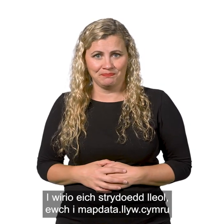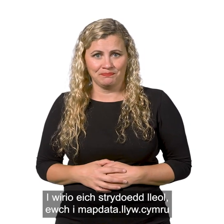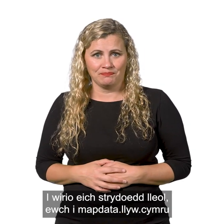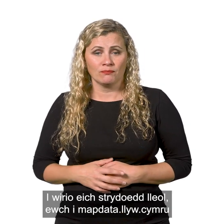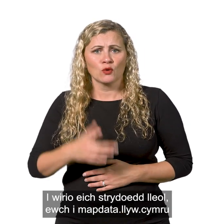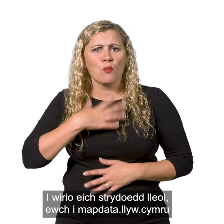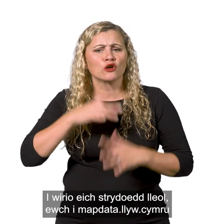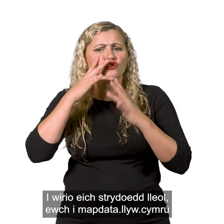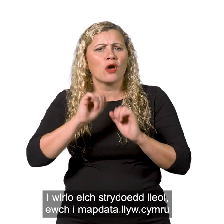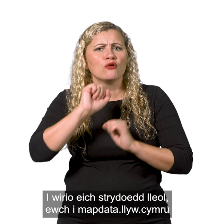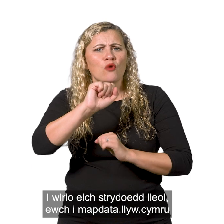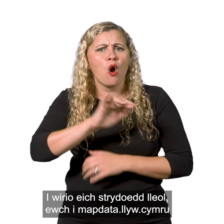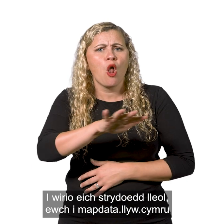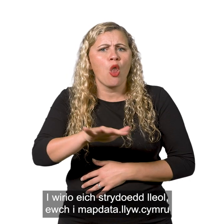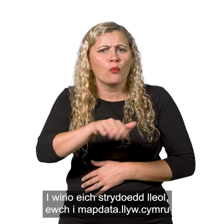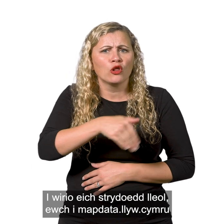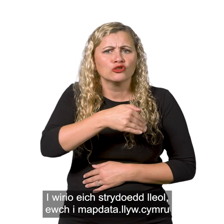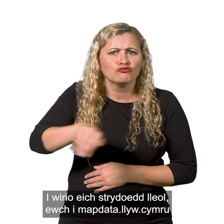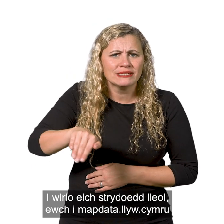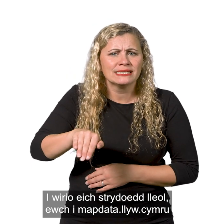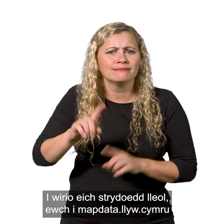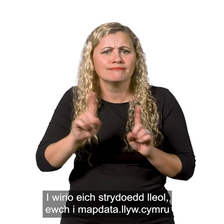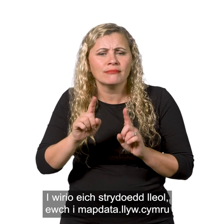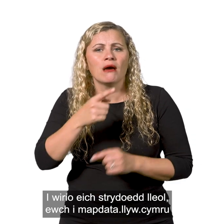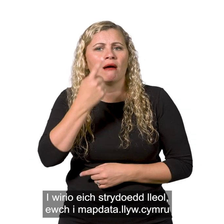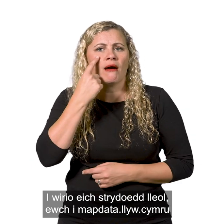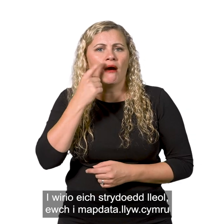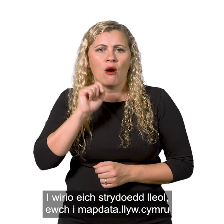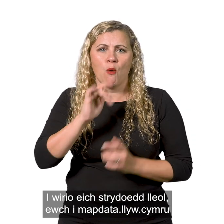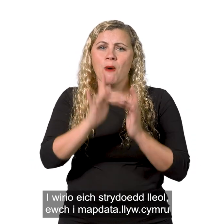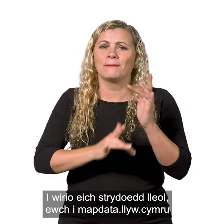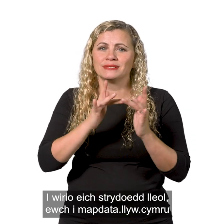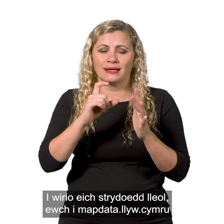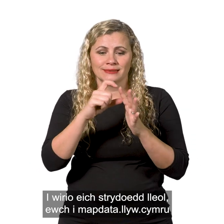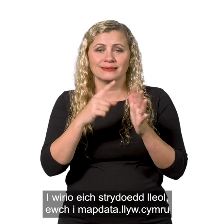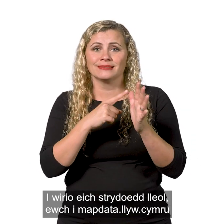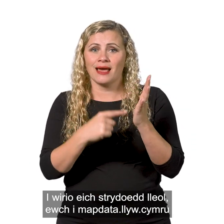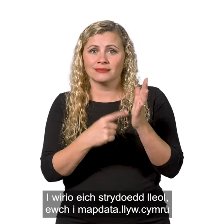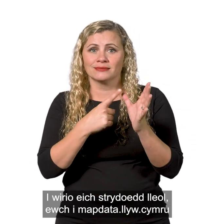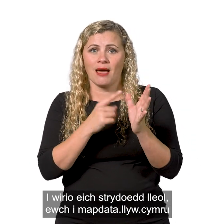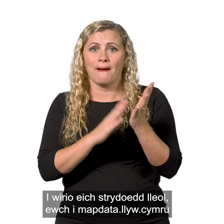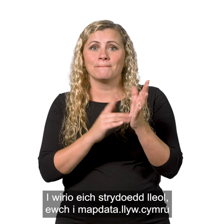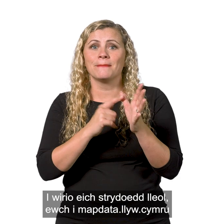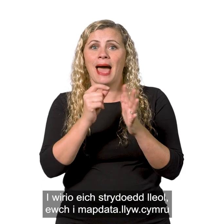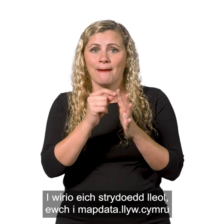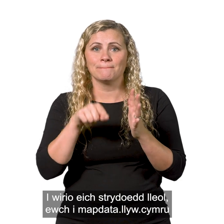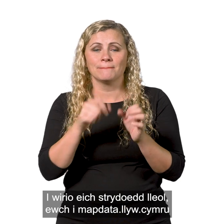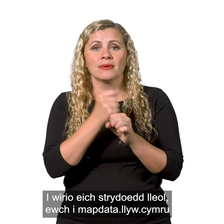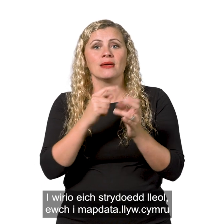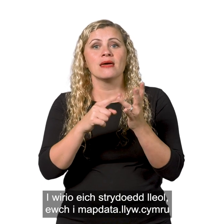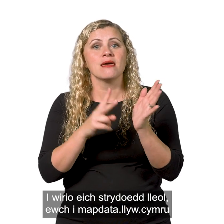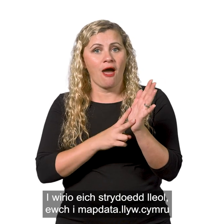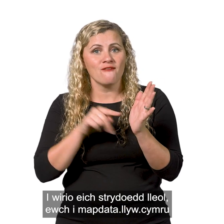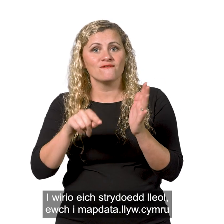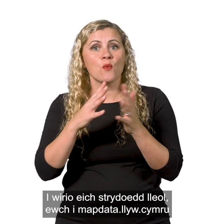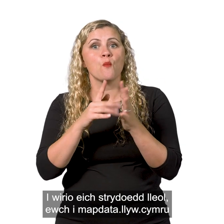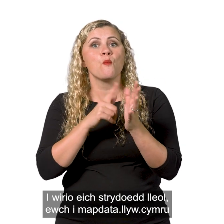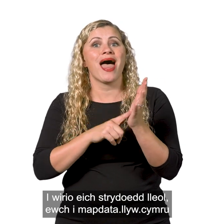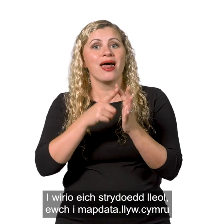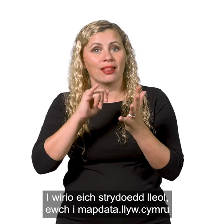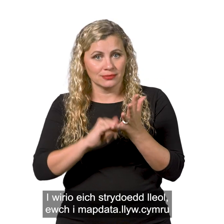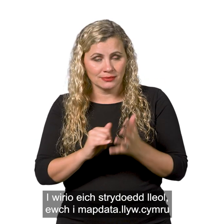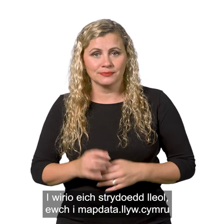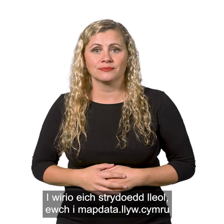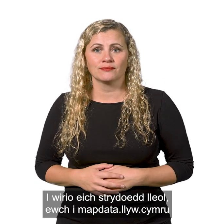I wirio eich strydoedd lleol, ewch i mapdata.llyw.cymru